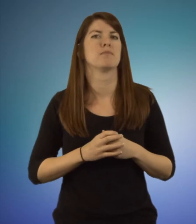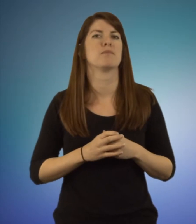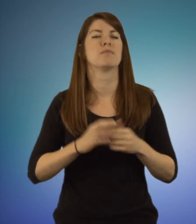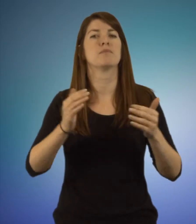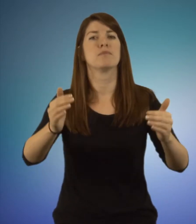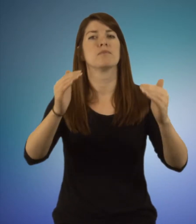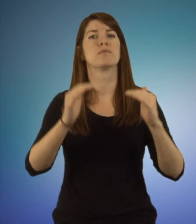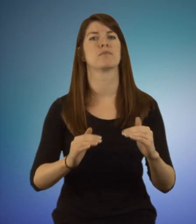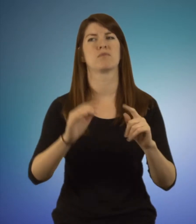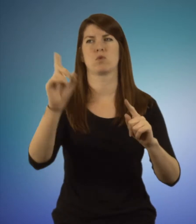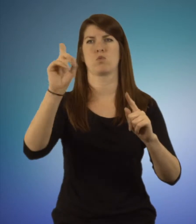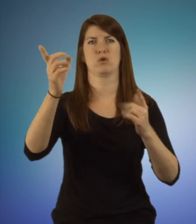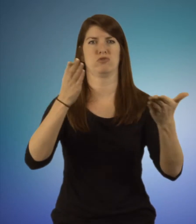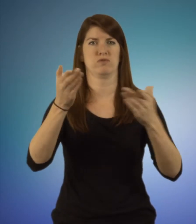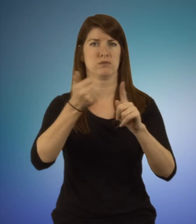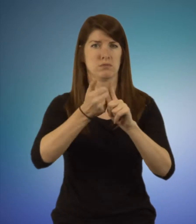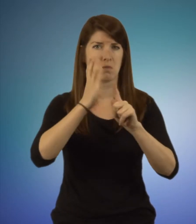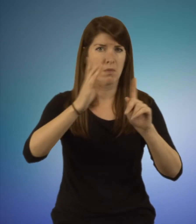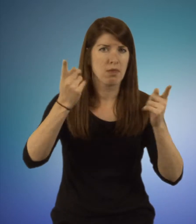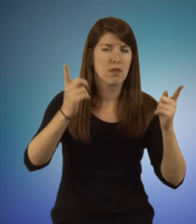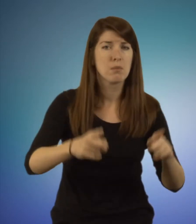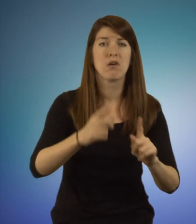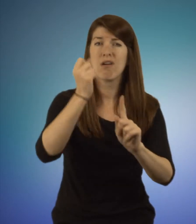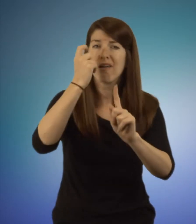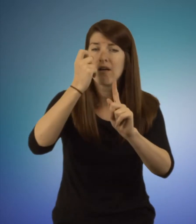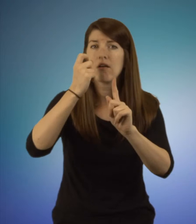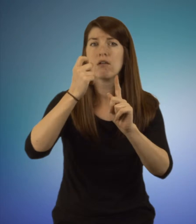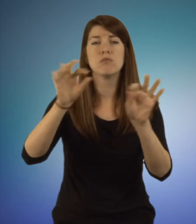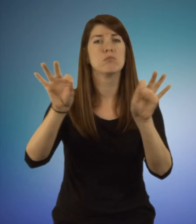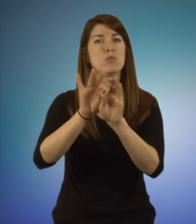que se proporcionarán; dónde se realizarán los servicios y es importante recordar que esto debe